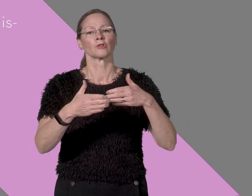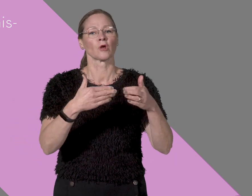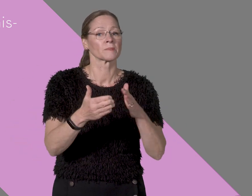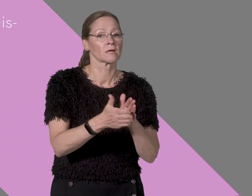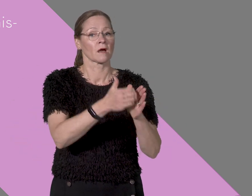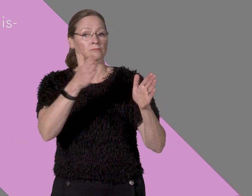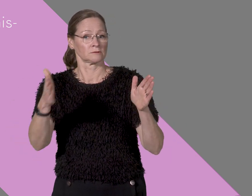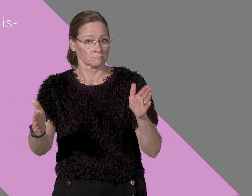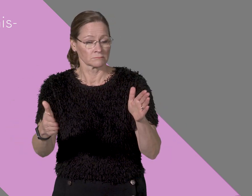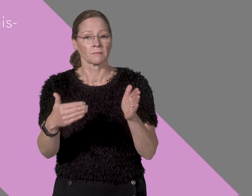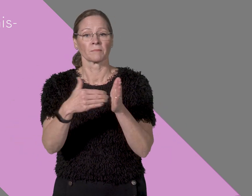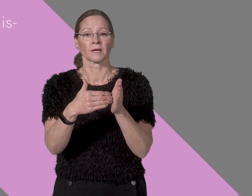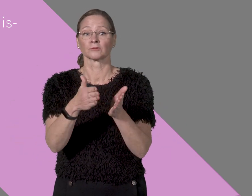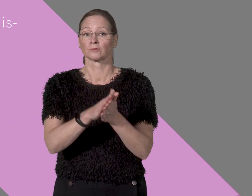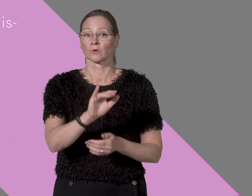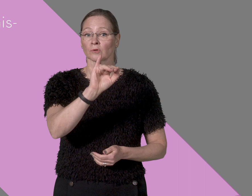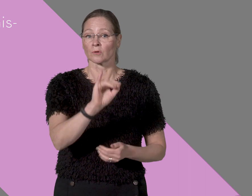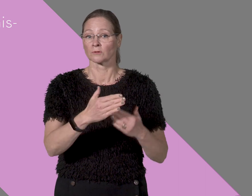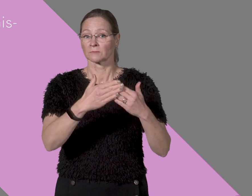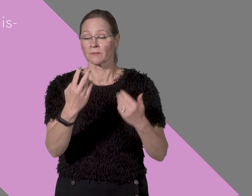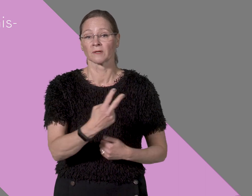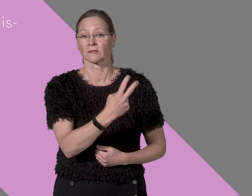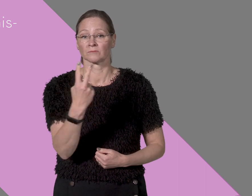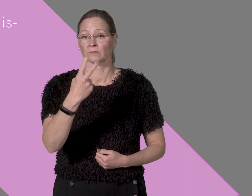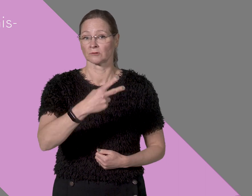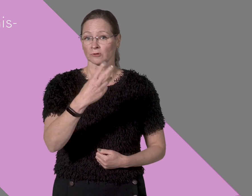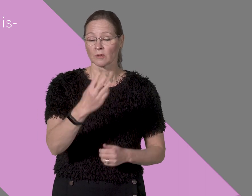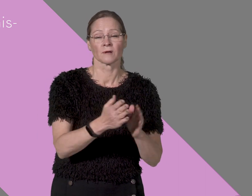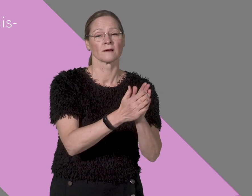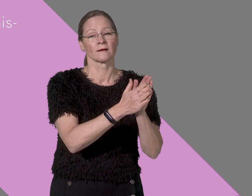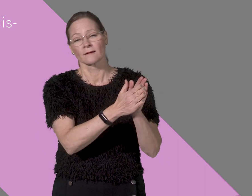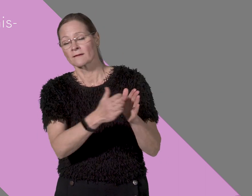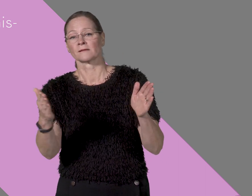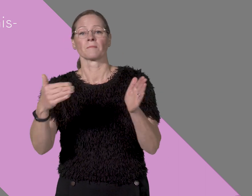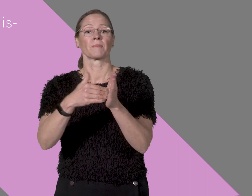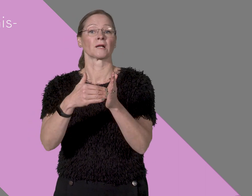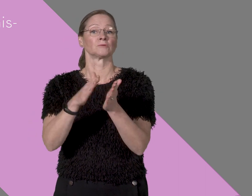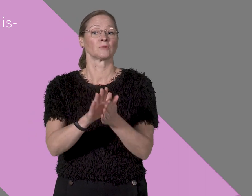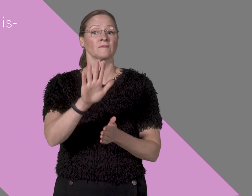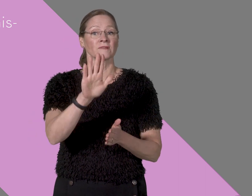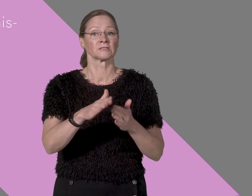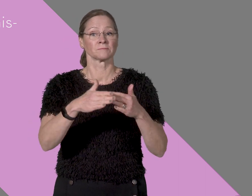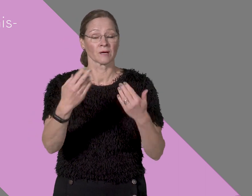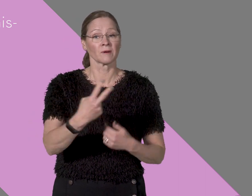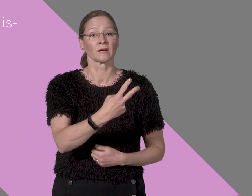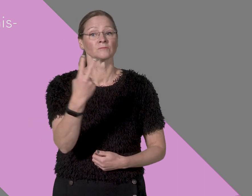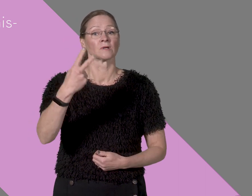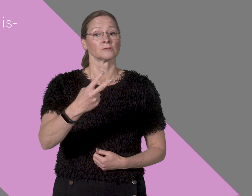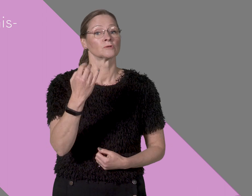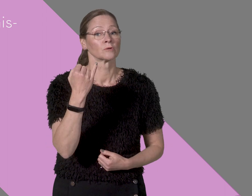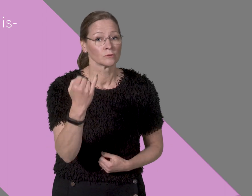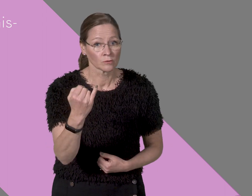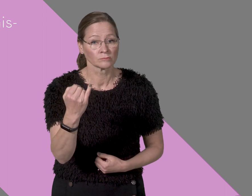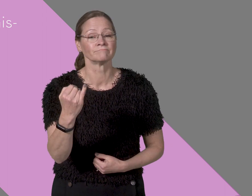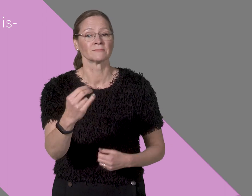toimikaudelle 6.11.2023–5.11.2026.